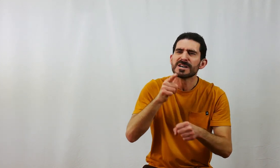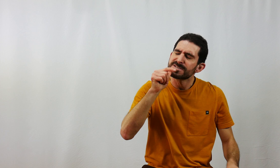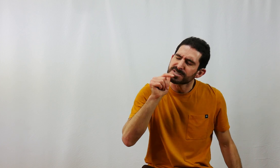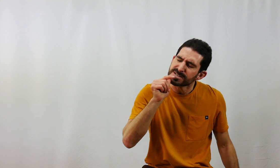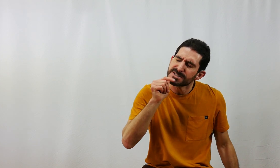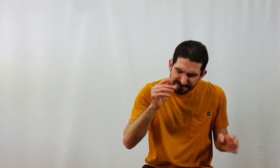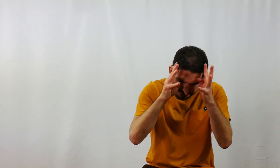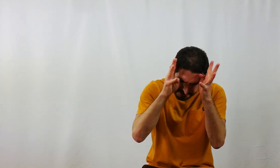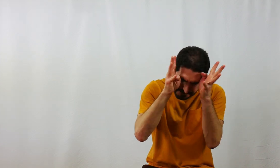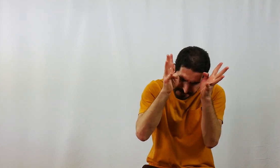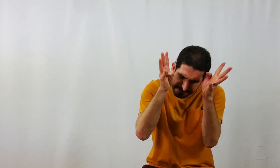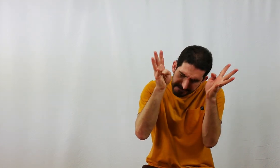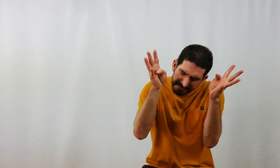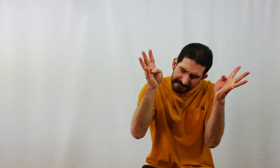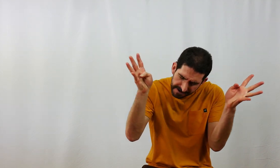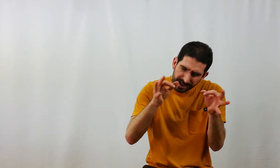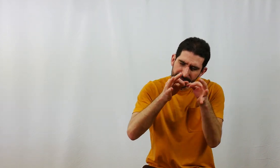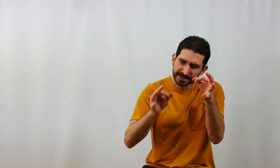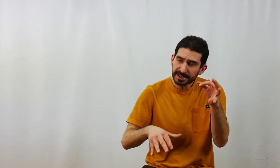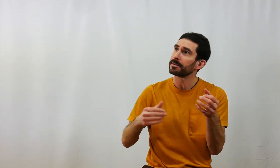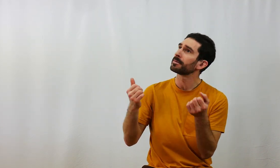je les ai laissés pousser et voici le résultat.